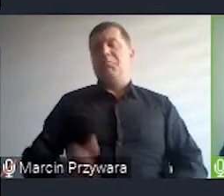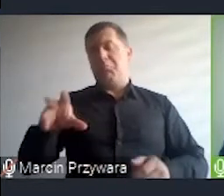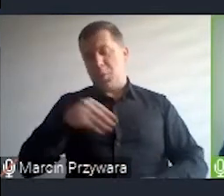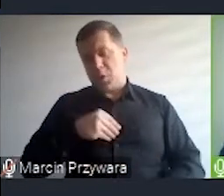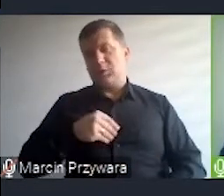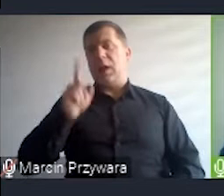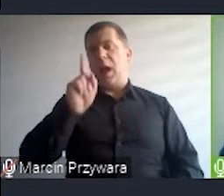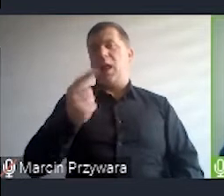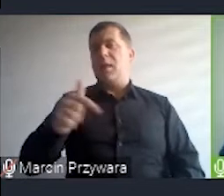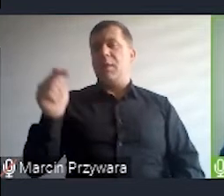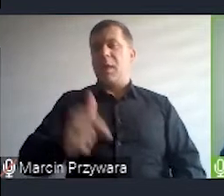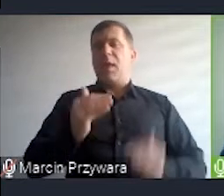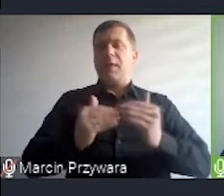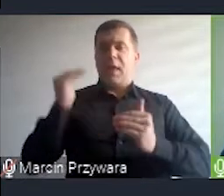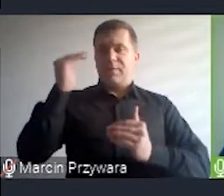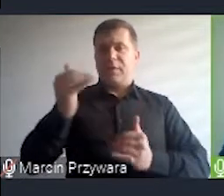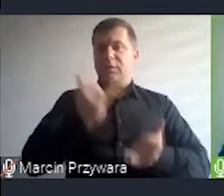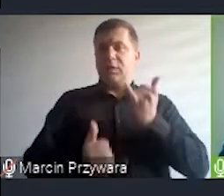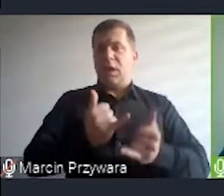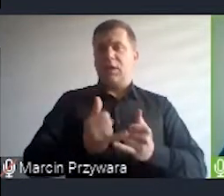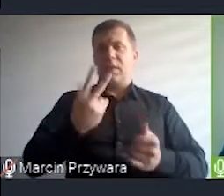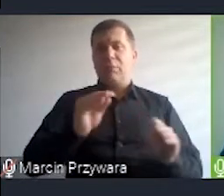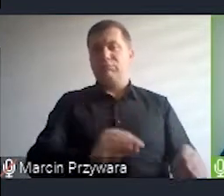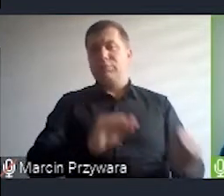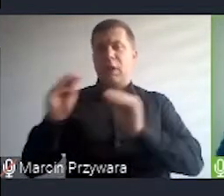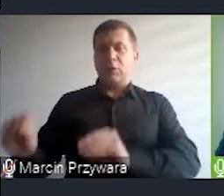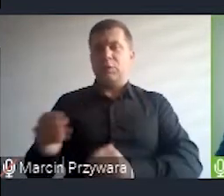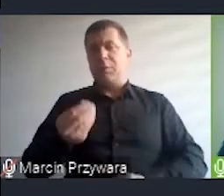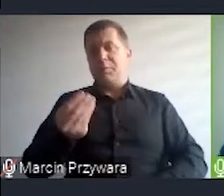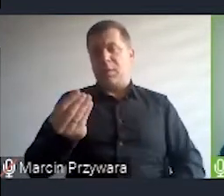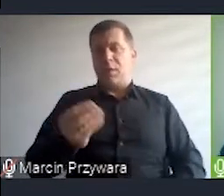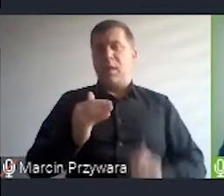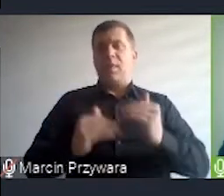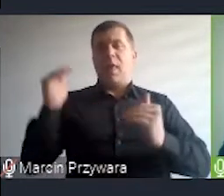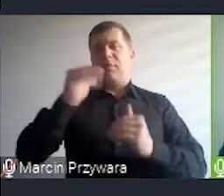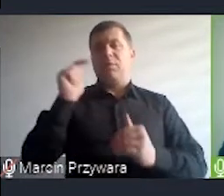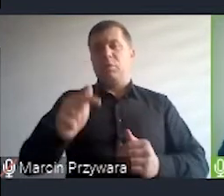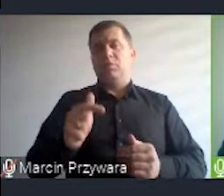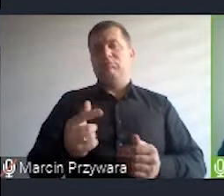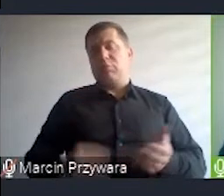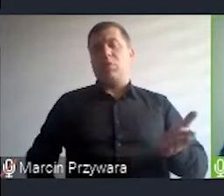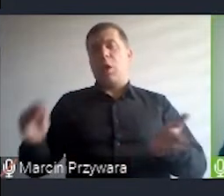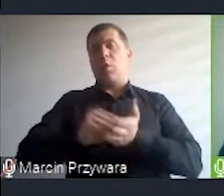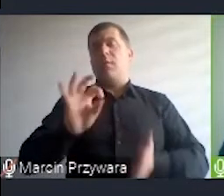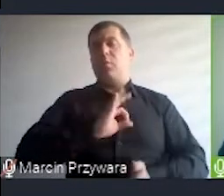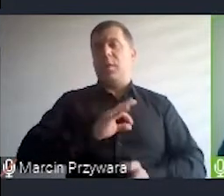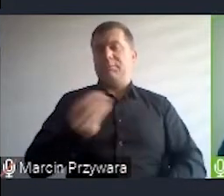Natomiast nadwyżkę – jeśli nie przesunę pieniędzy, nadwyżkę będę musiał dołożyć z własnych środków.